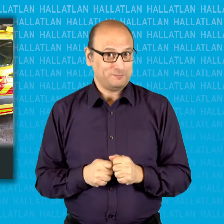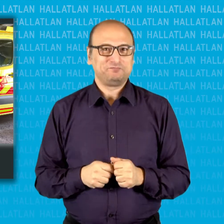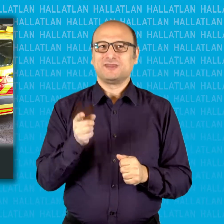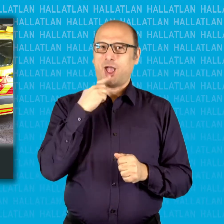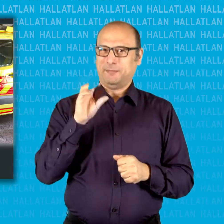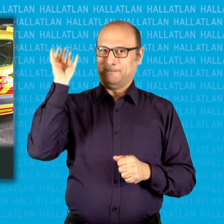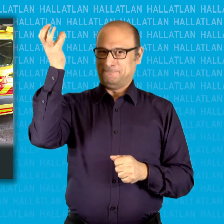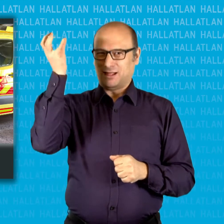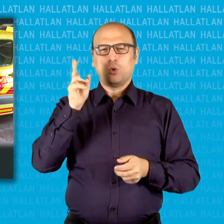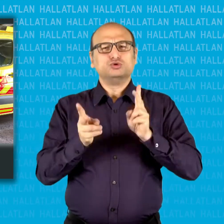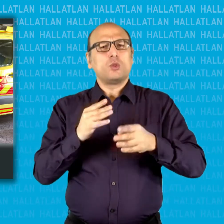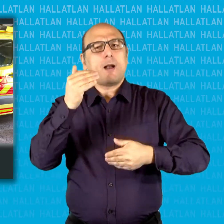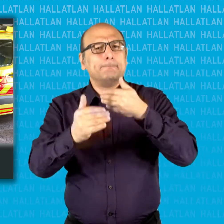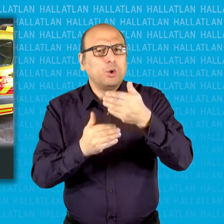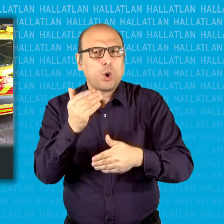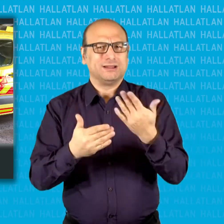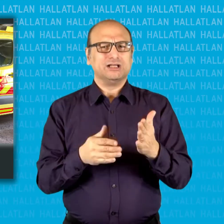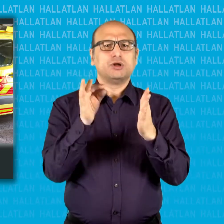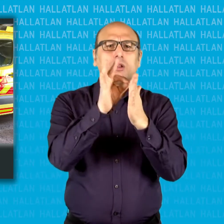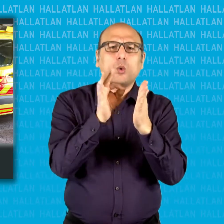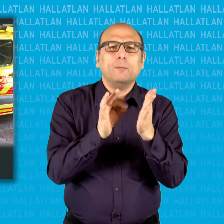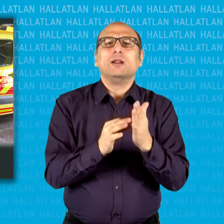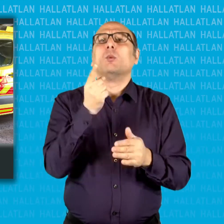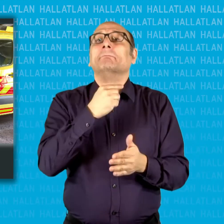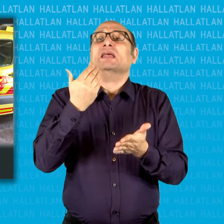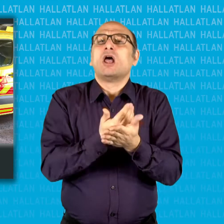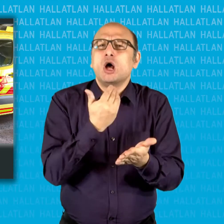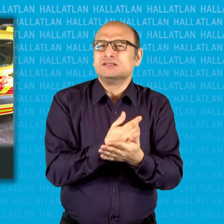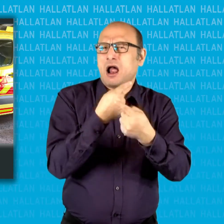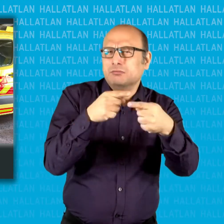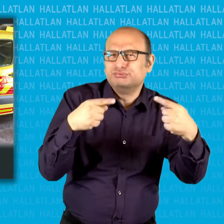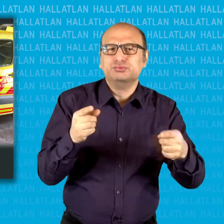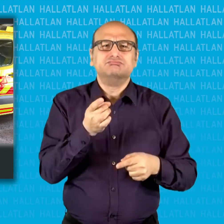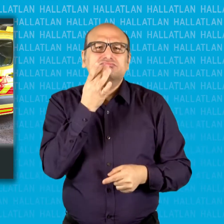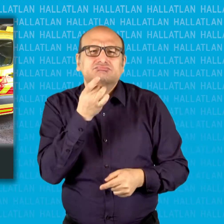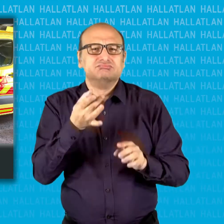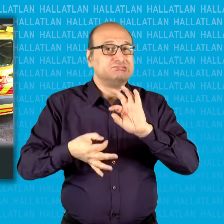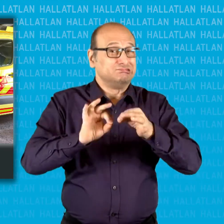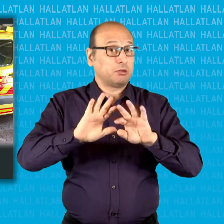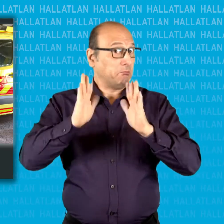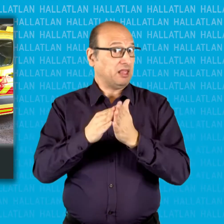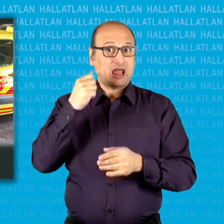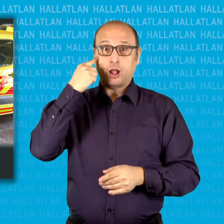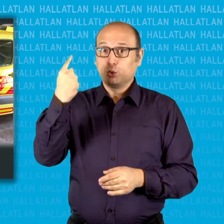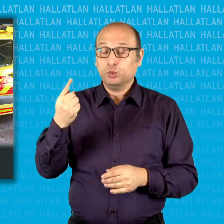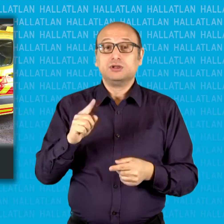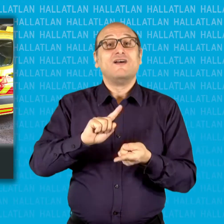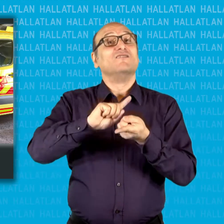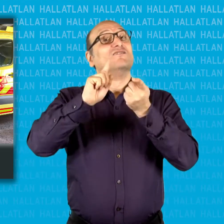Kívülről ismeri a mentősök működési rendjét, az általuk használt dokumentumokat,